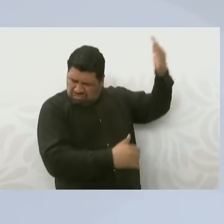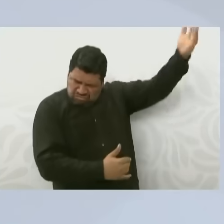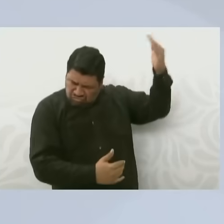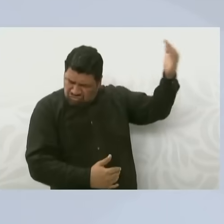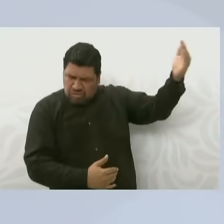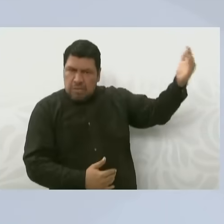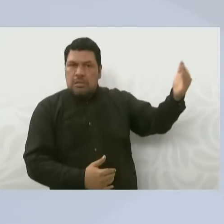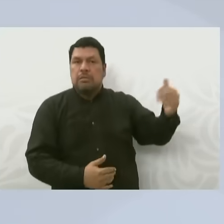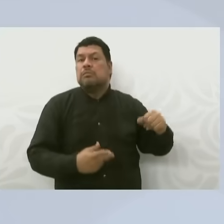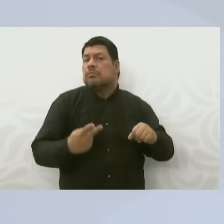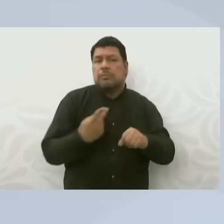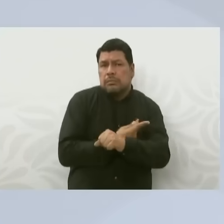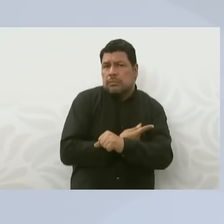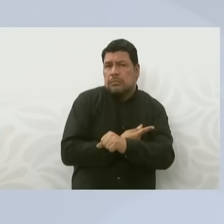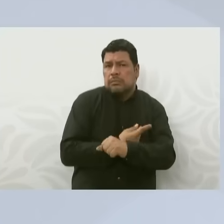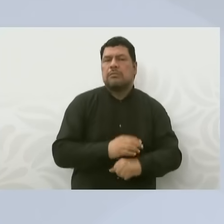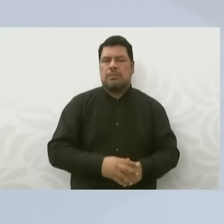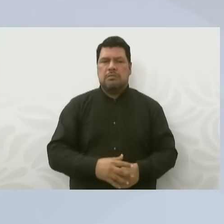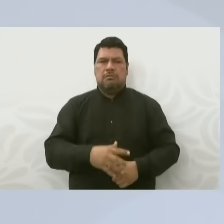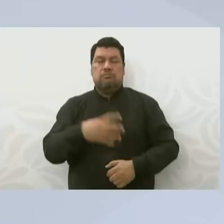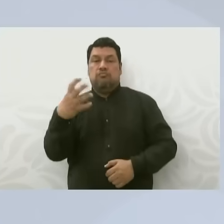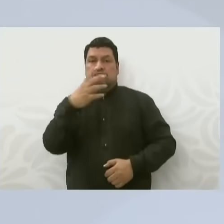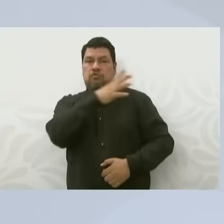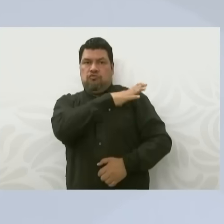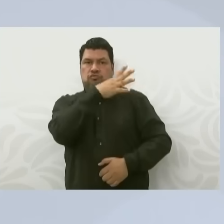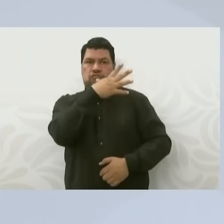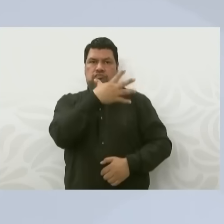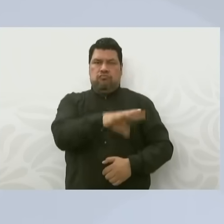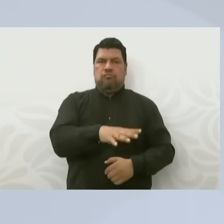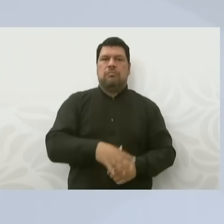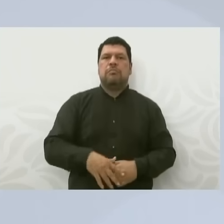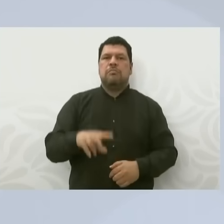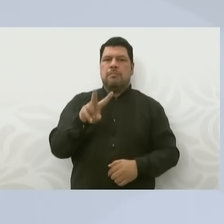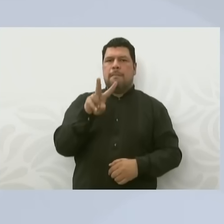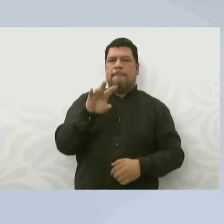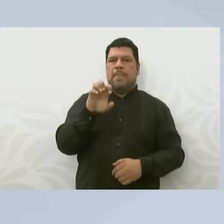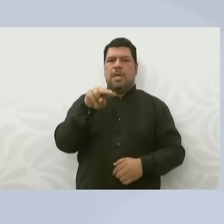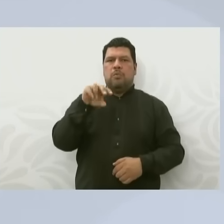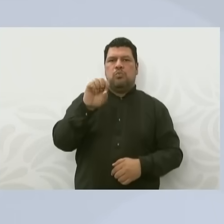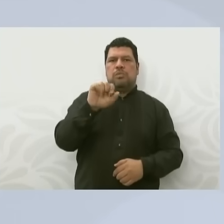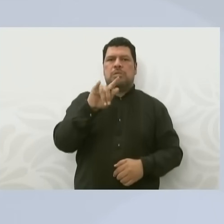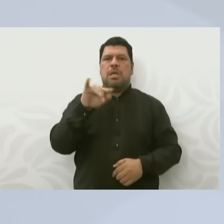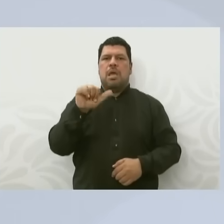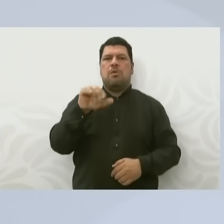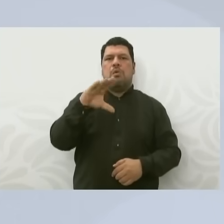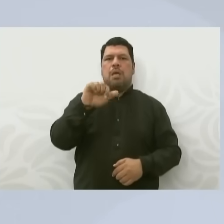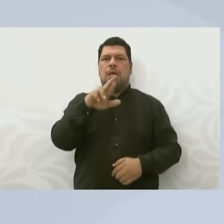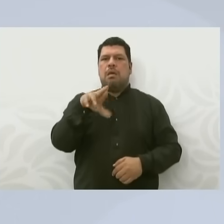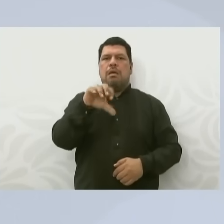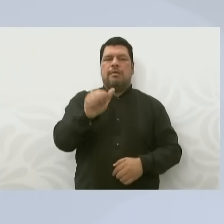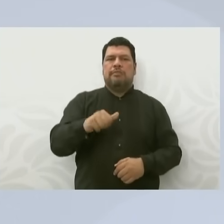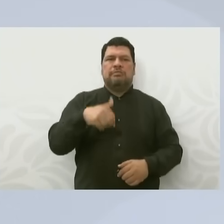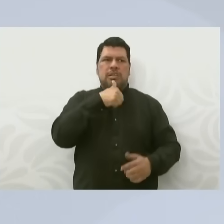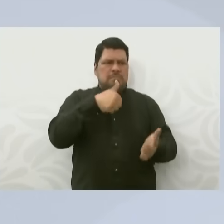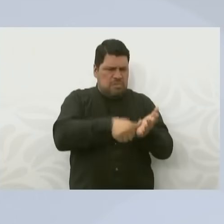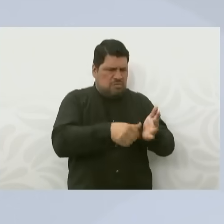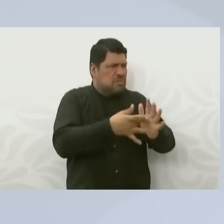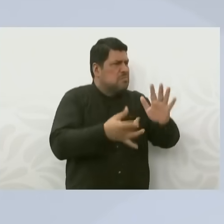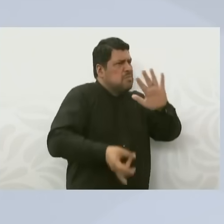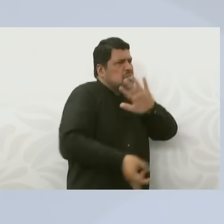sucedido el general Venustiano Carranza envió notas diplomáticas al presidente estadounidense